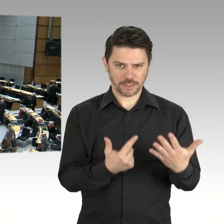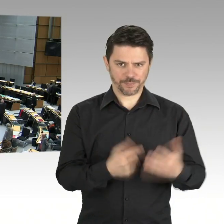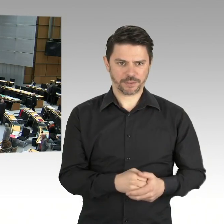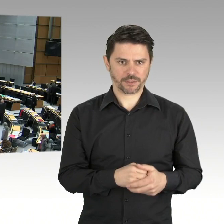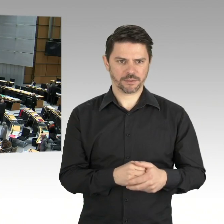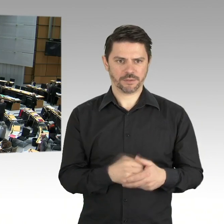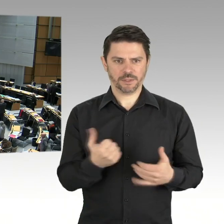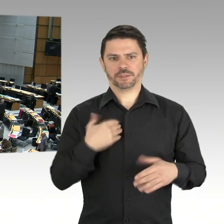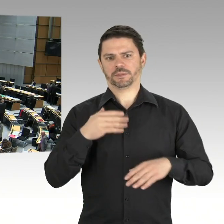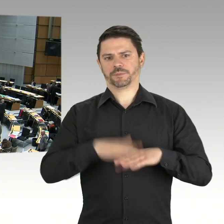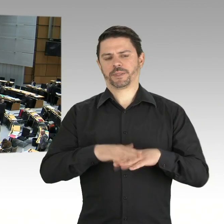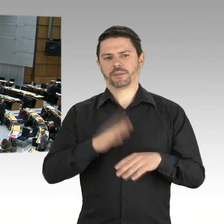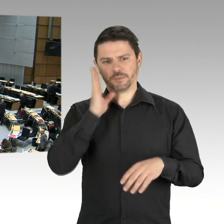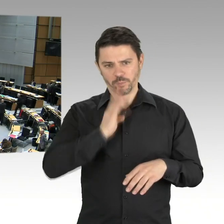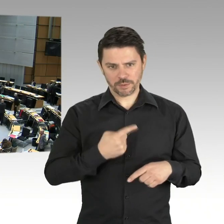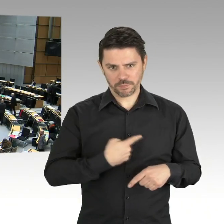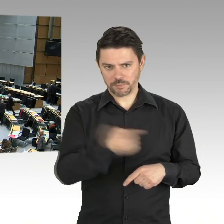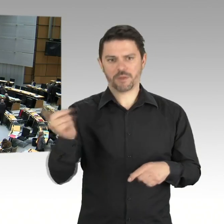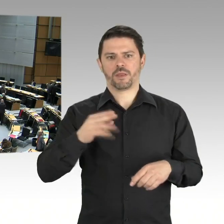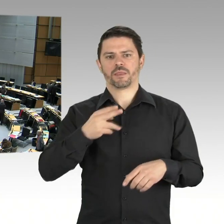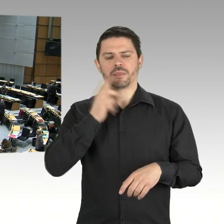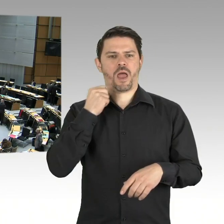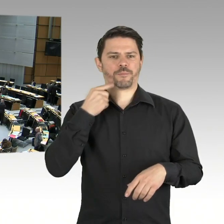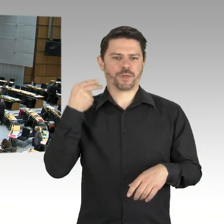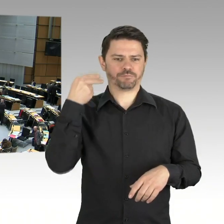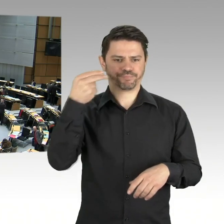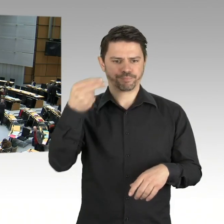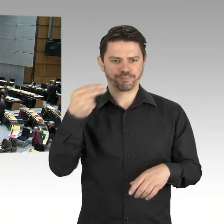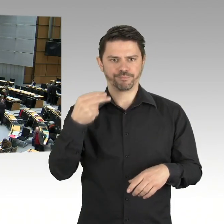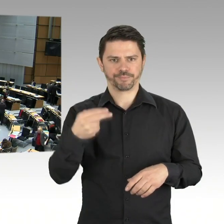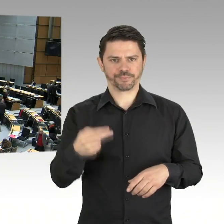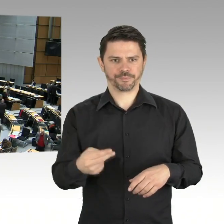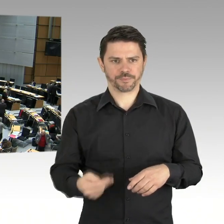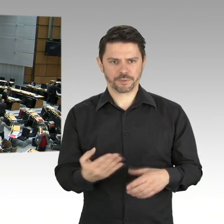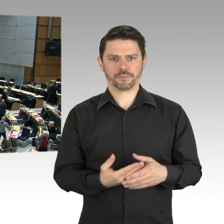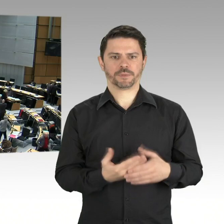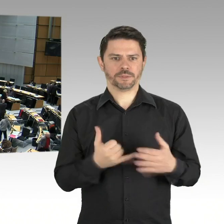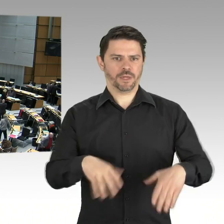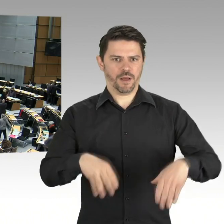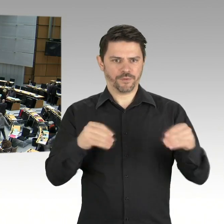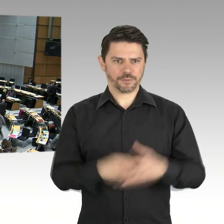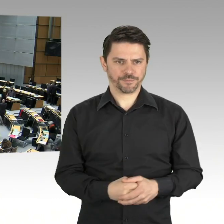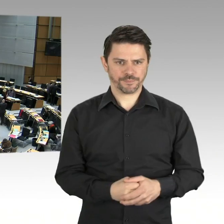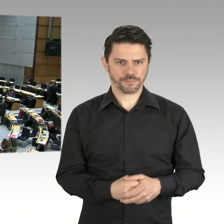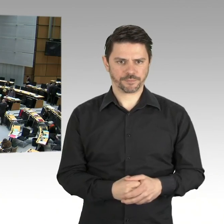(Rednerwechsel) Herr Dr. Wolfgang Albers. Herr Dr. Turgut Altug. Frau Jeannette Auricht.